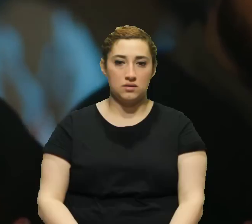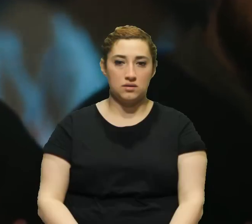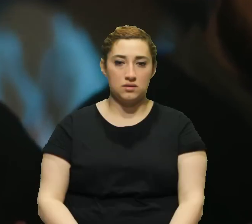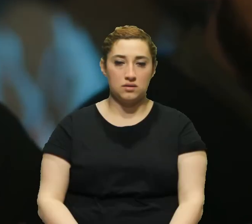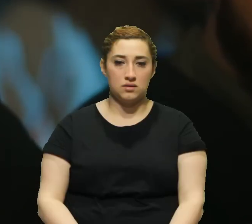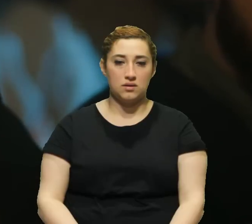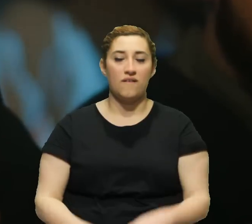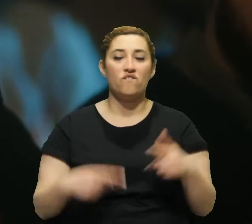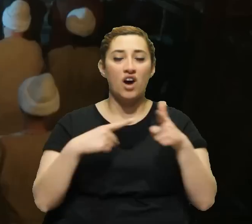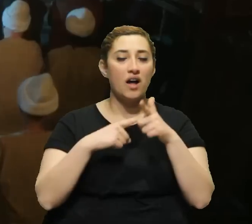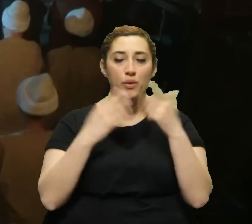El Fatiha!